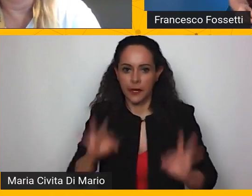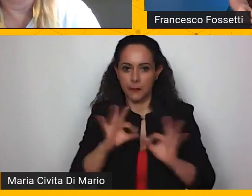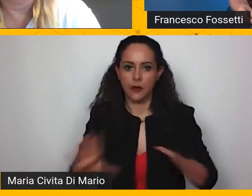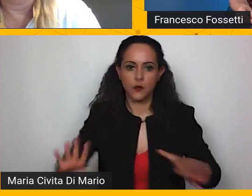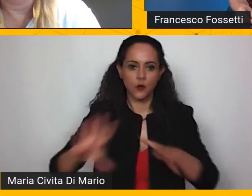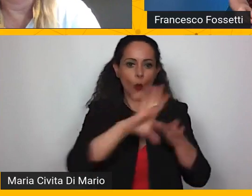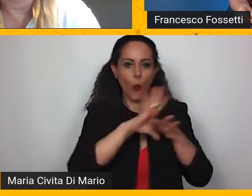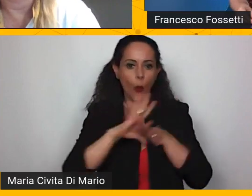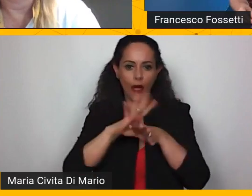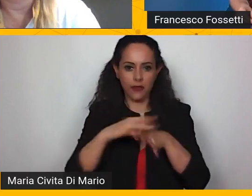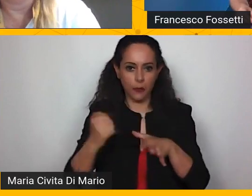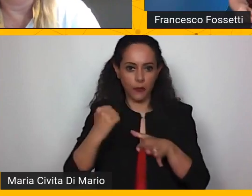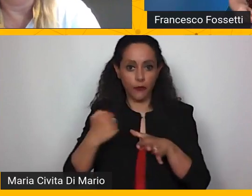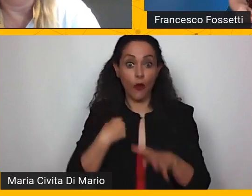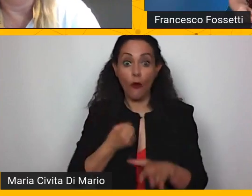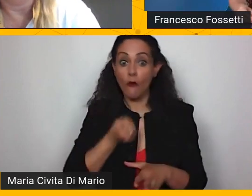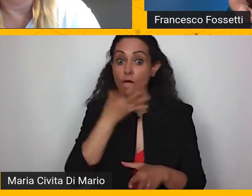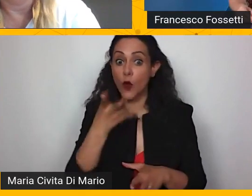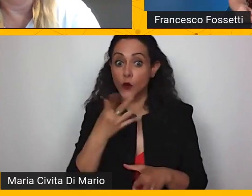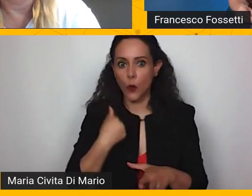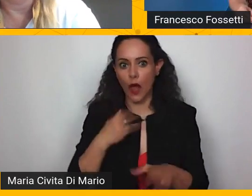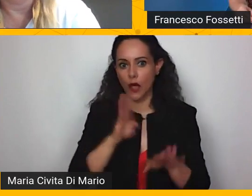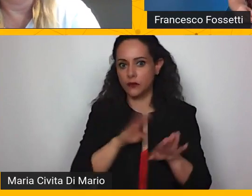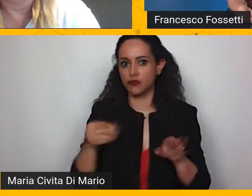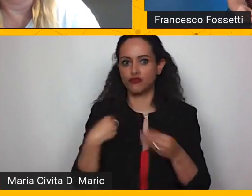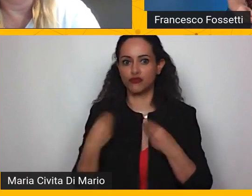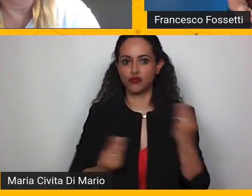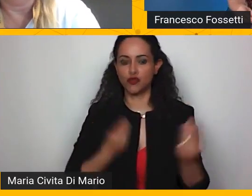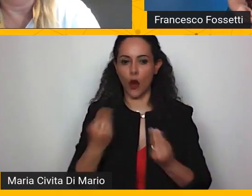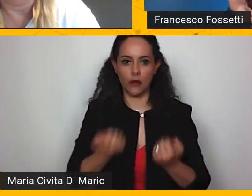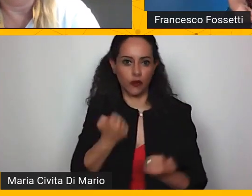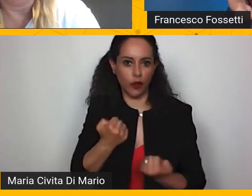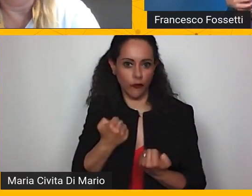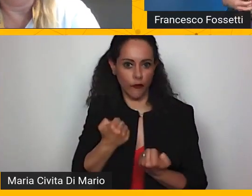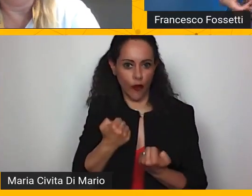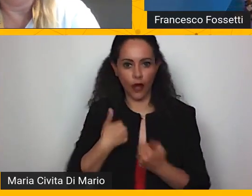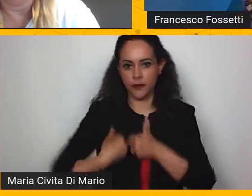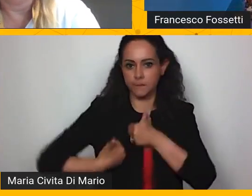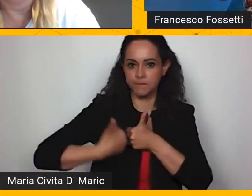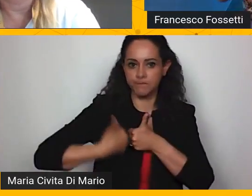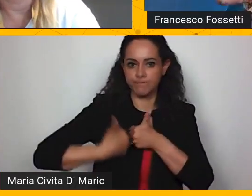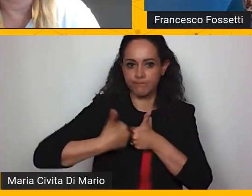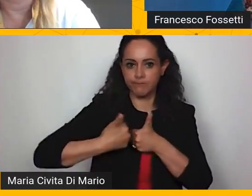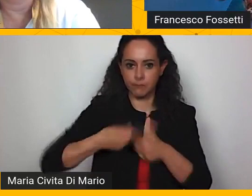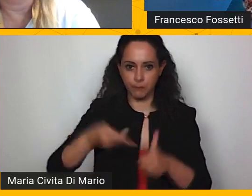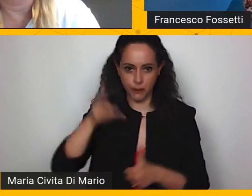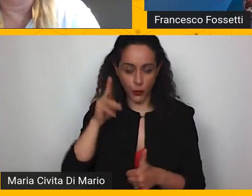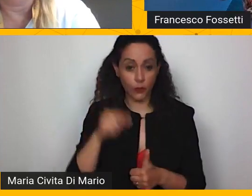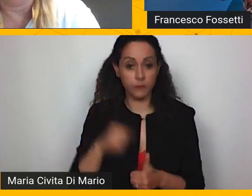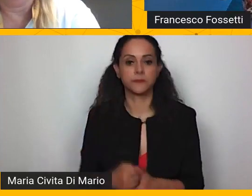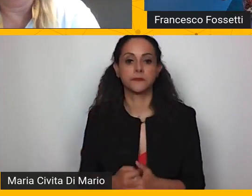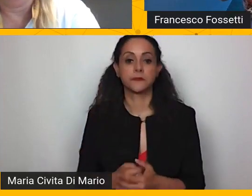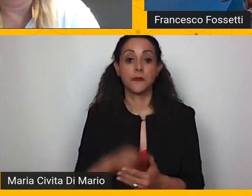cui tu sia fortunato e tu trovi giocatori opportuni eh e quindi permettono di essere più